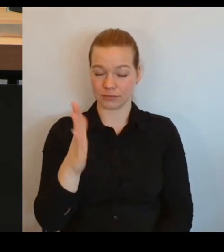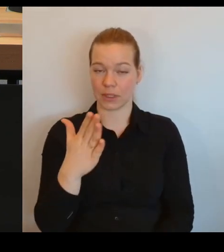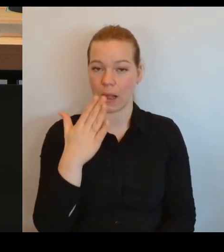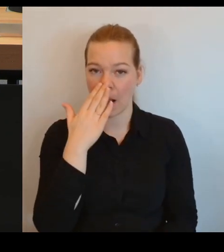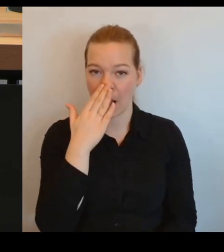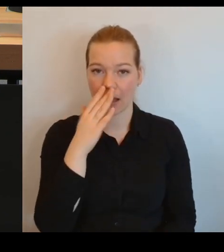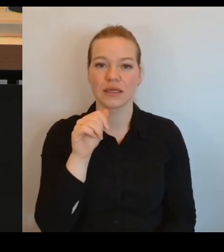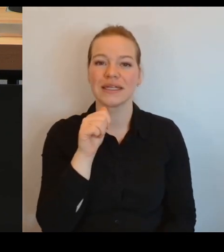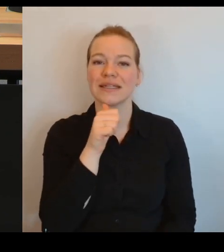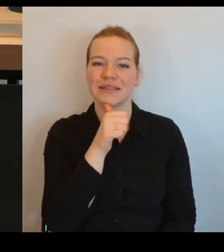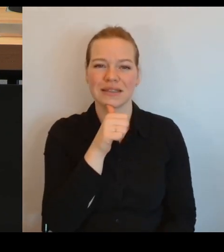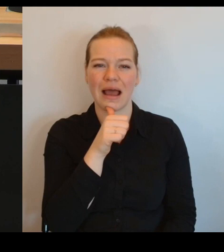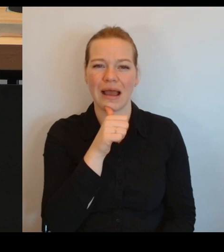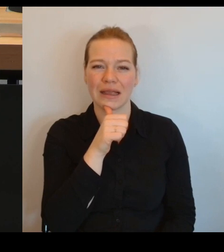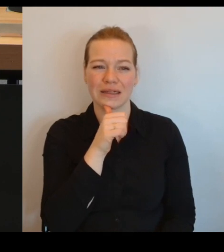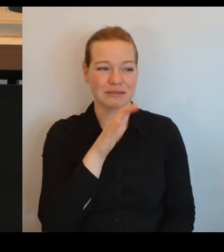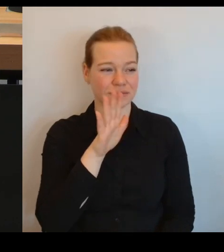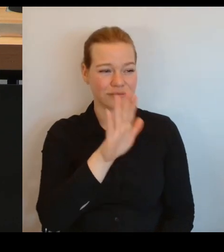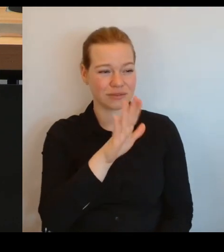Ihrer leeren Versprechen und Ihrer ungedeckten Schecks